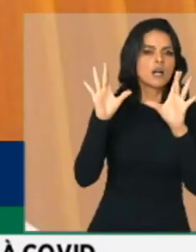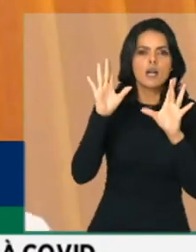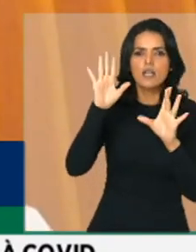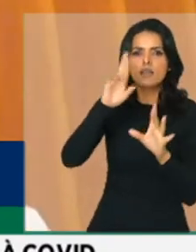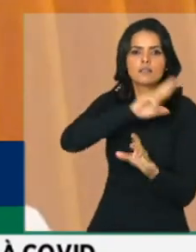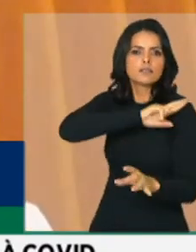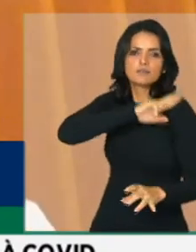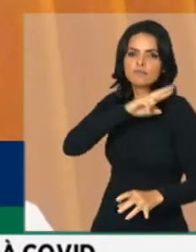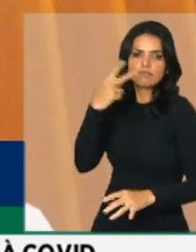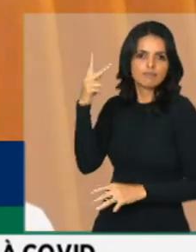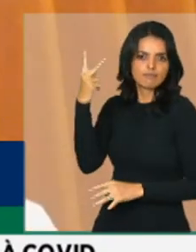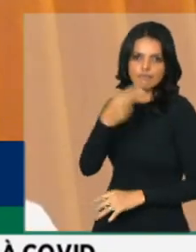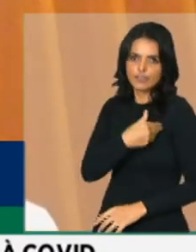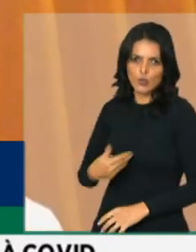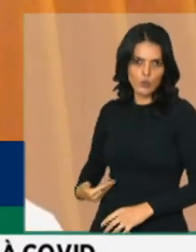E EU ESPERO, ESPERO MESMO QUE NAS PRÓXIMAS SEMANAS, NOS